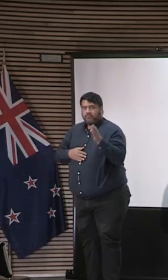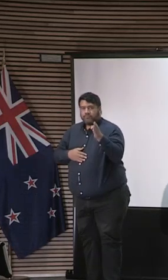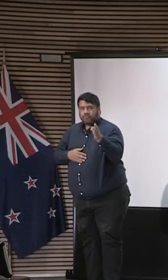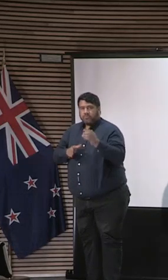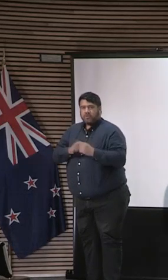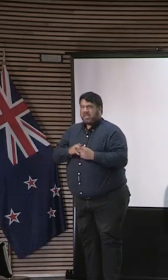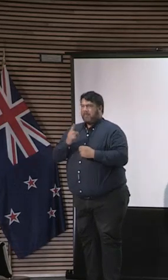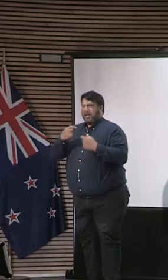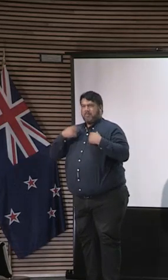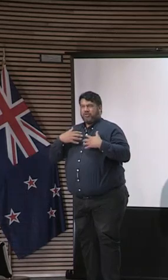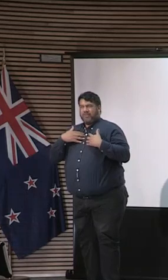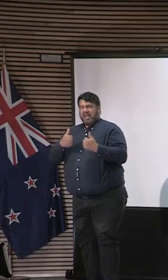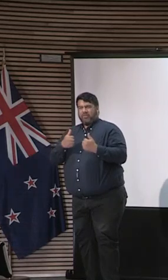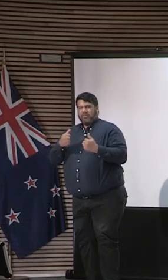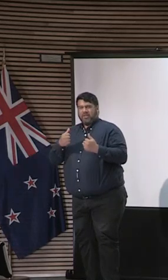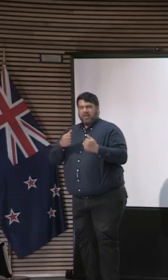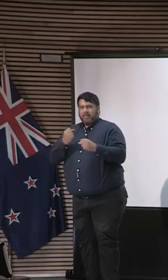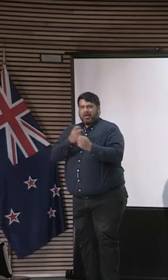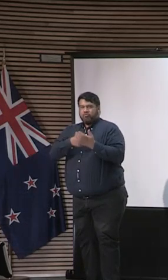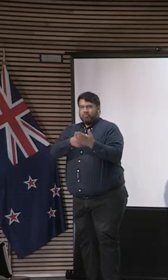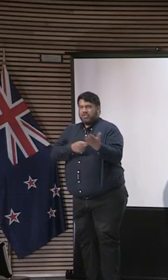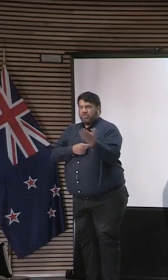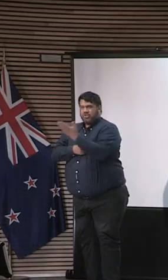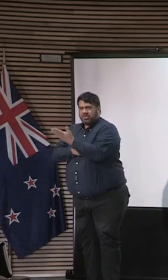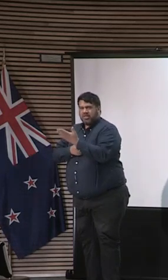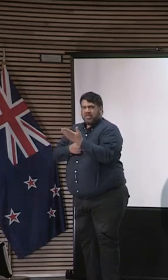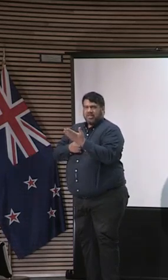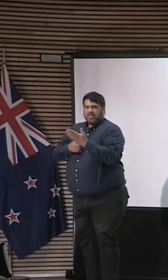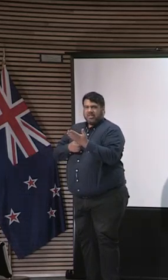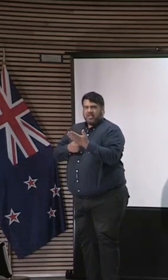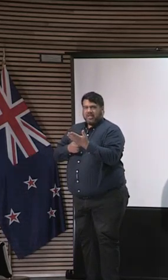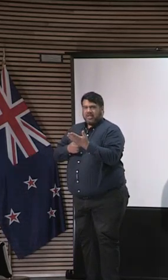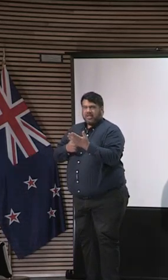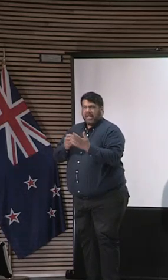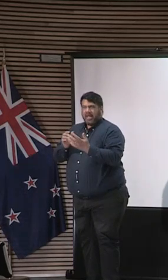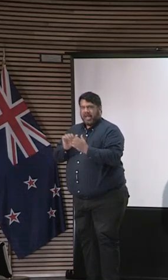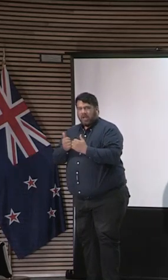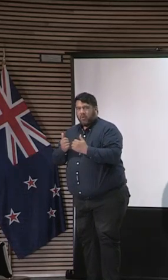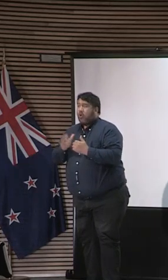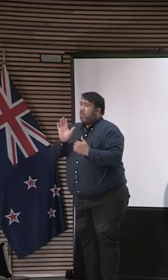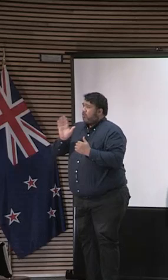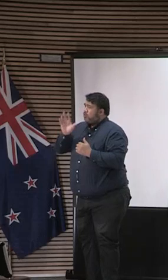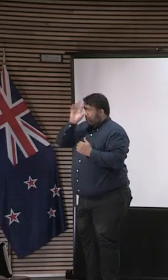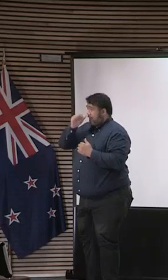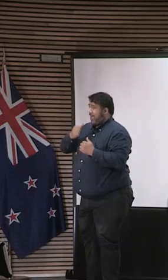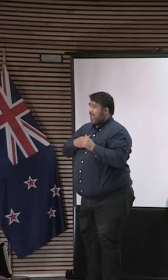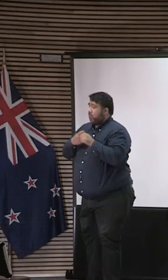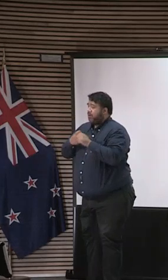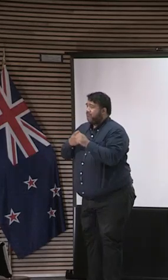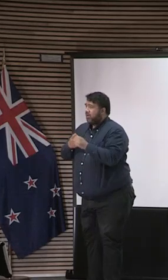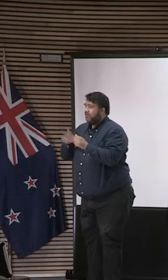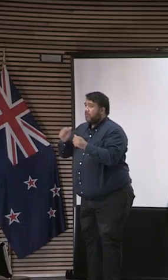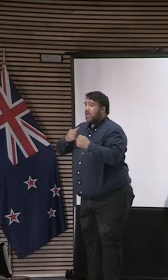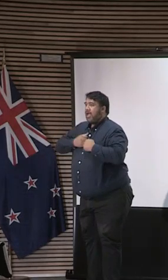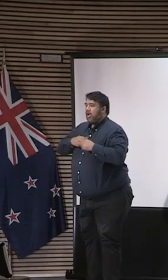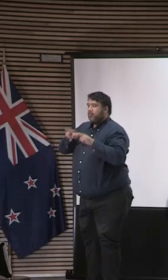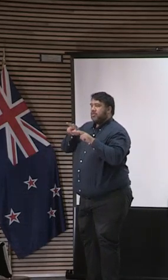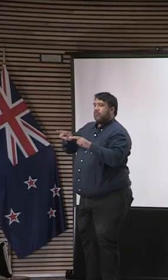whai maatau me nga whakataunga